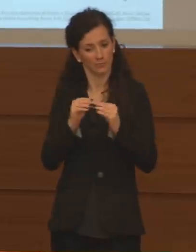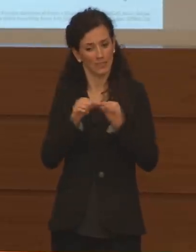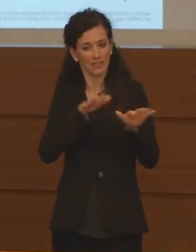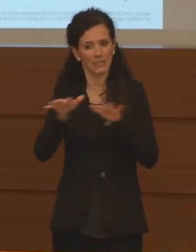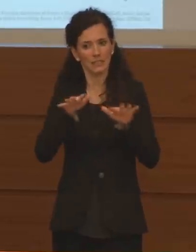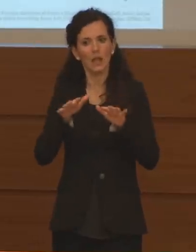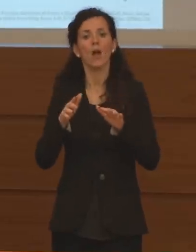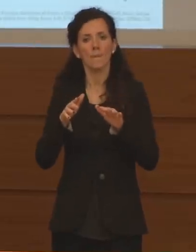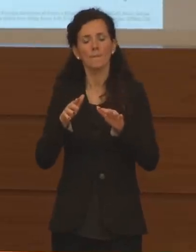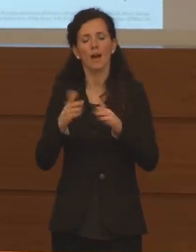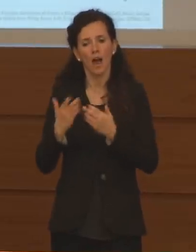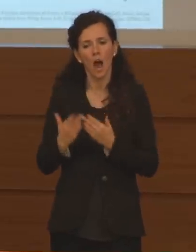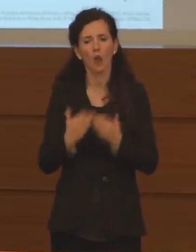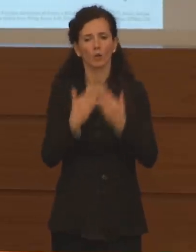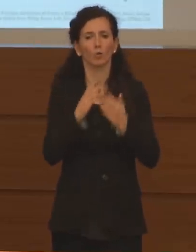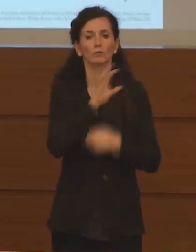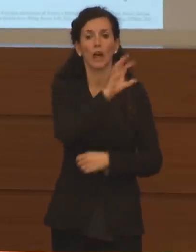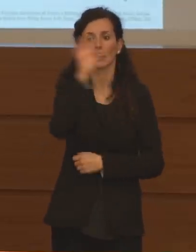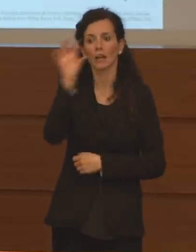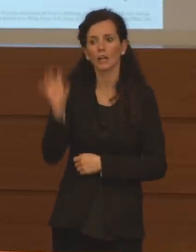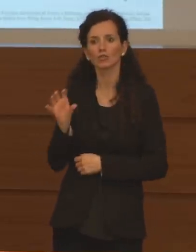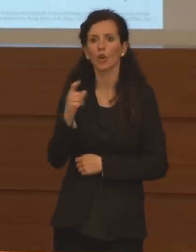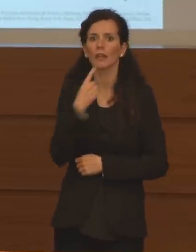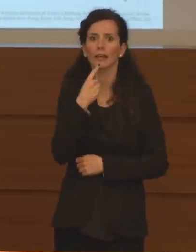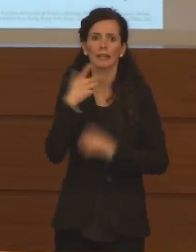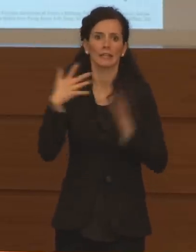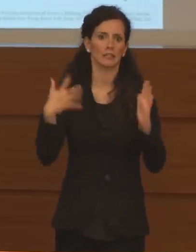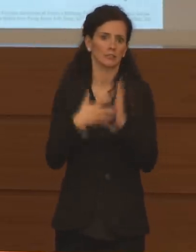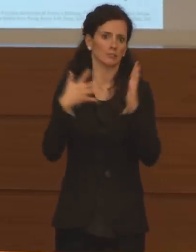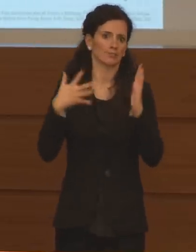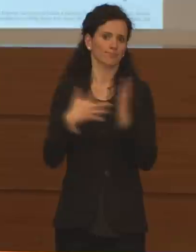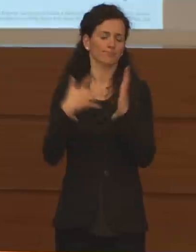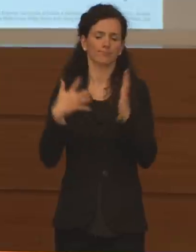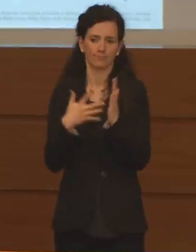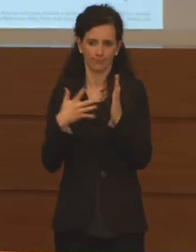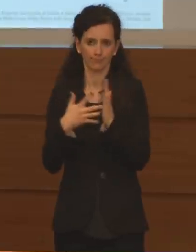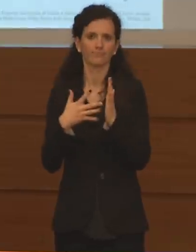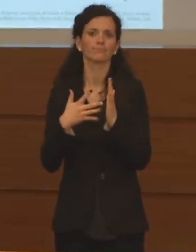le regioni che si sono trovate in grave difficoltà a raccogliere i dati in